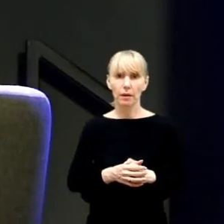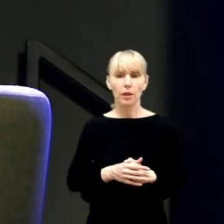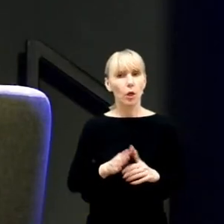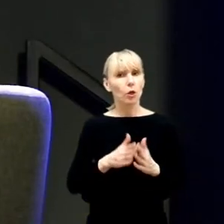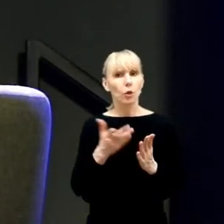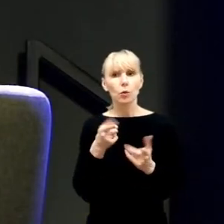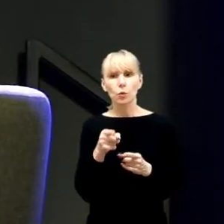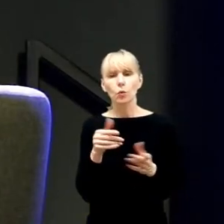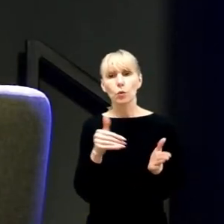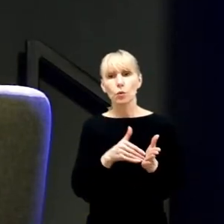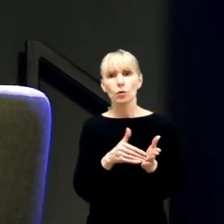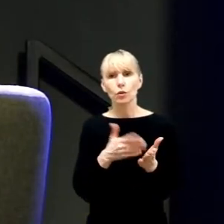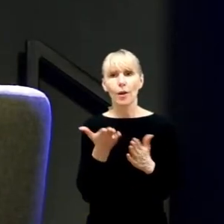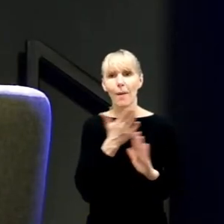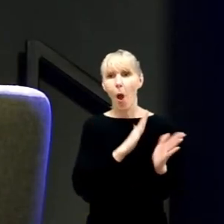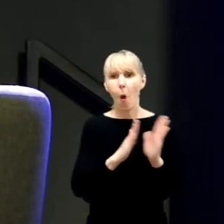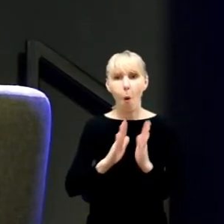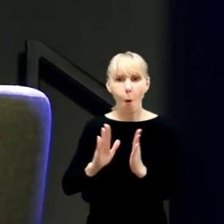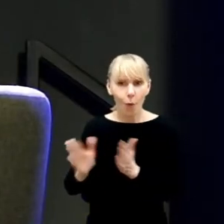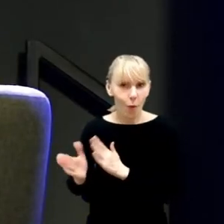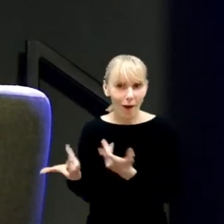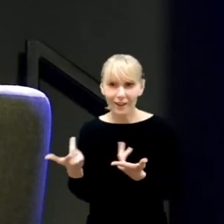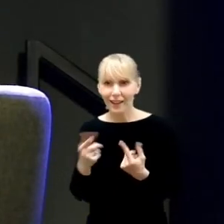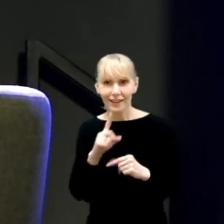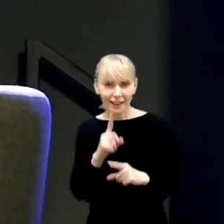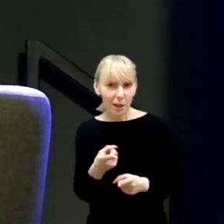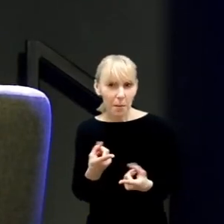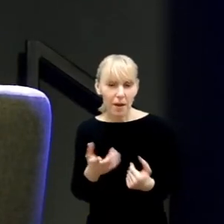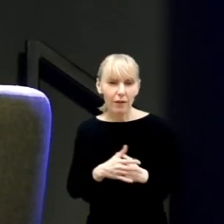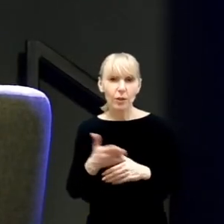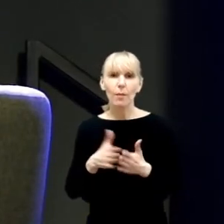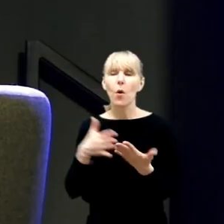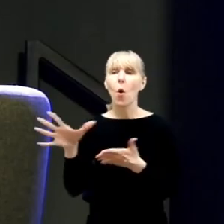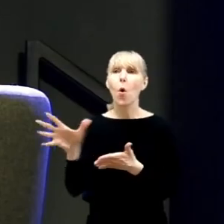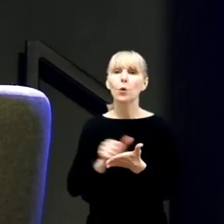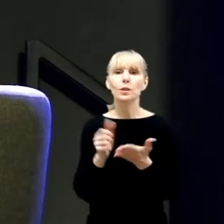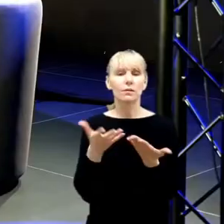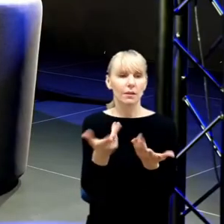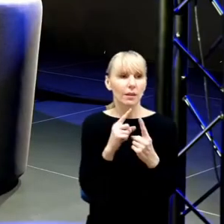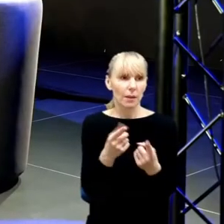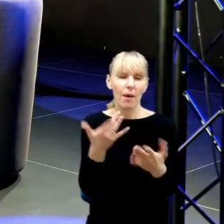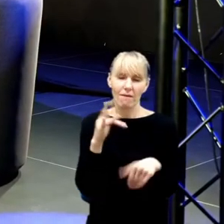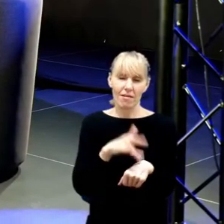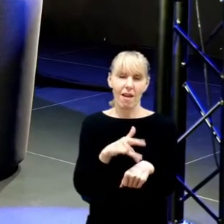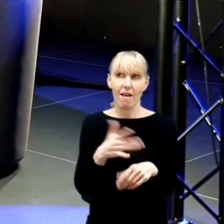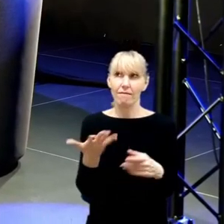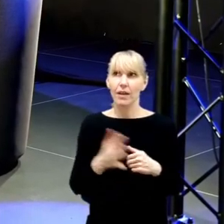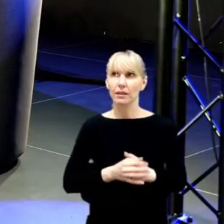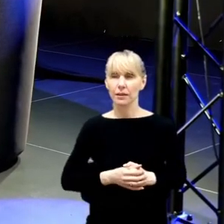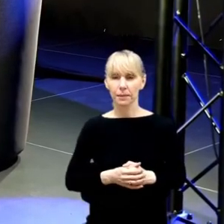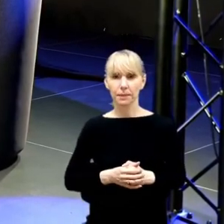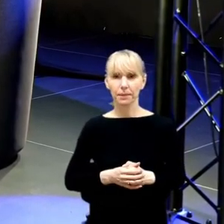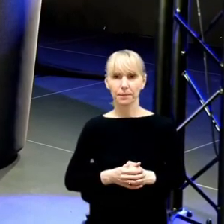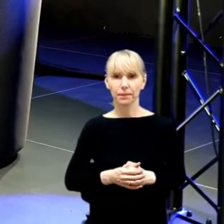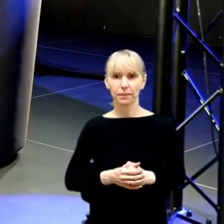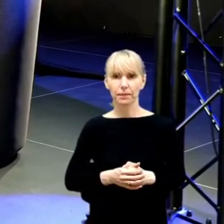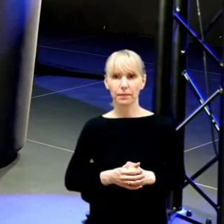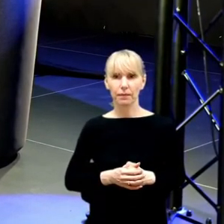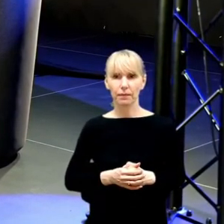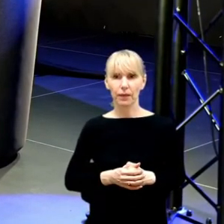jakoś, żeby uzyskać efekty. Ważne chyba jest w tym tak naprawdę właśnie ta wizja i to, co chce się osiągnąć.